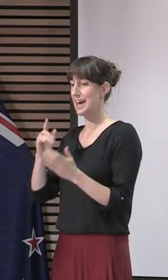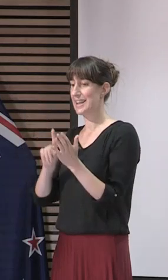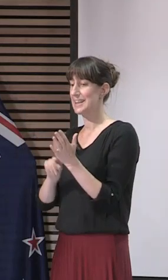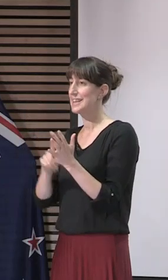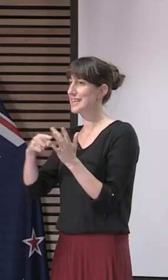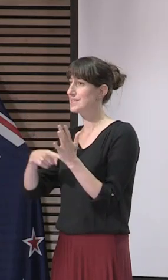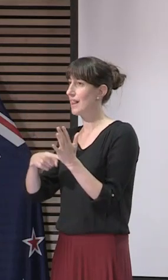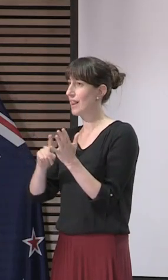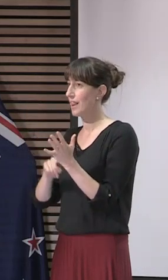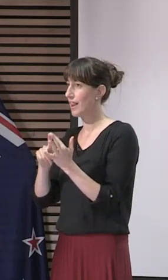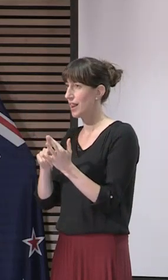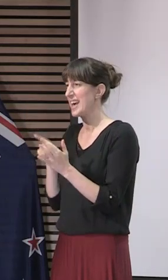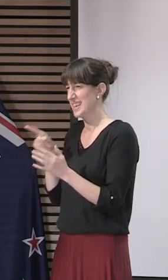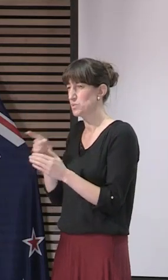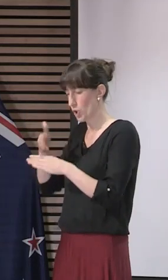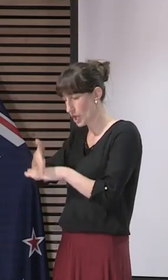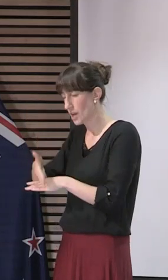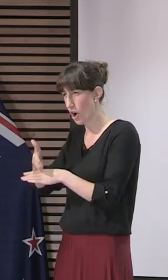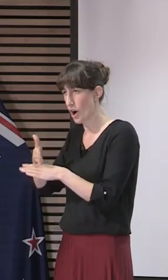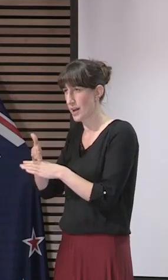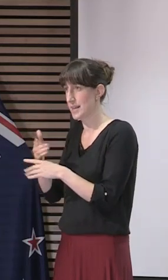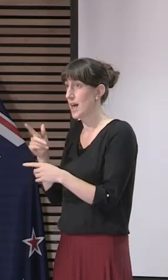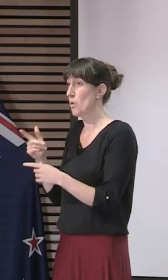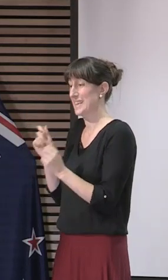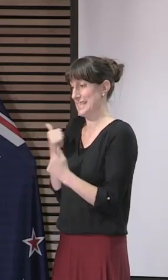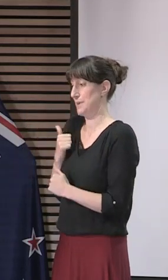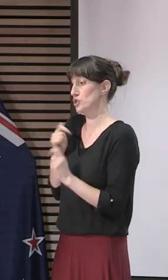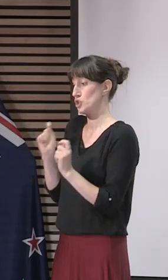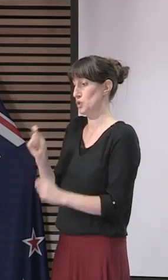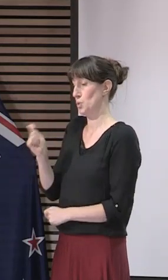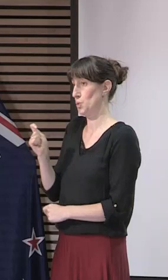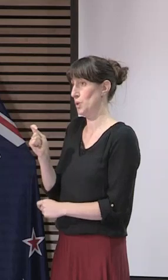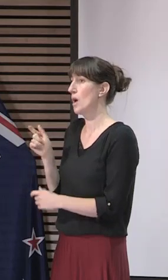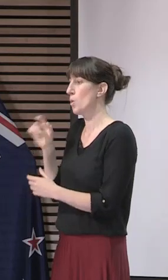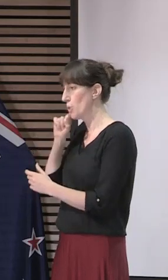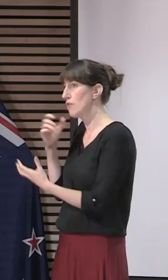Kua rongo matou i te piiraa mo etahi tautoko mai i nga umanga iti ake nei i runga ake nei kua whakaratohia na roto i te tahua utu me te taake utu taake, a kei te kaha taatau mahi ki te